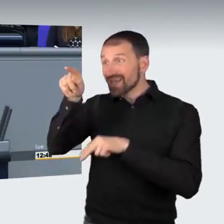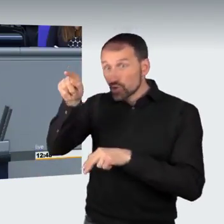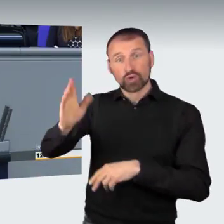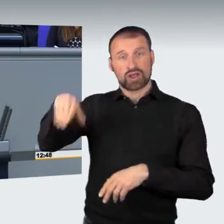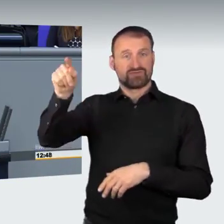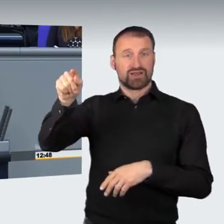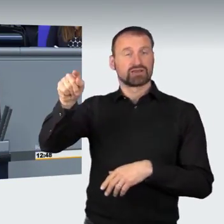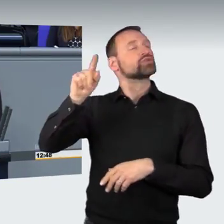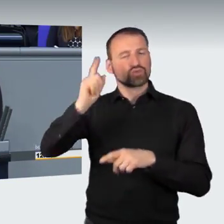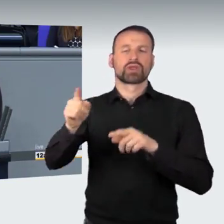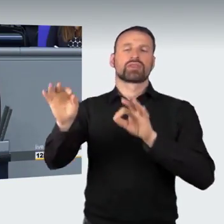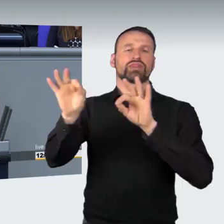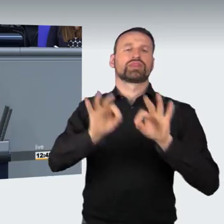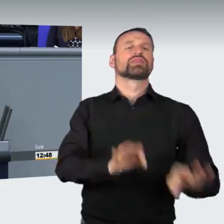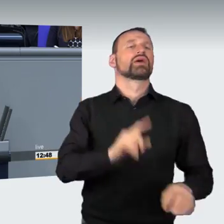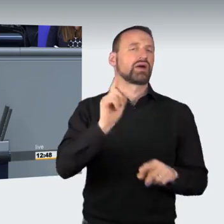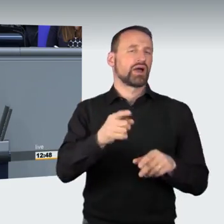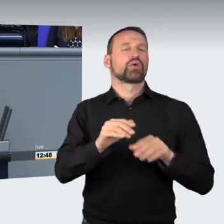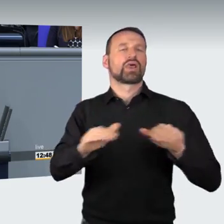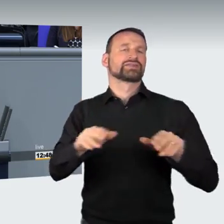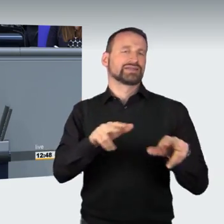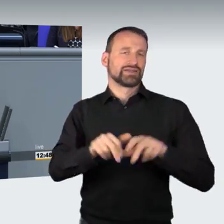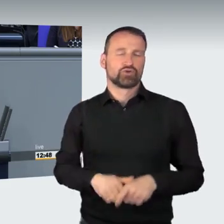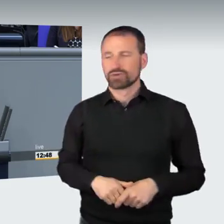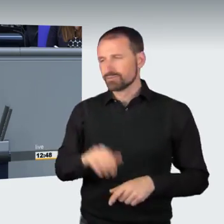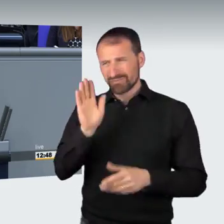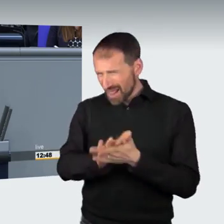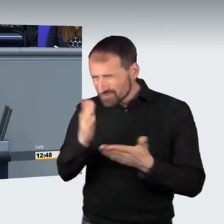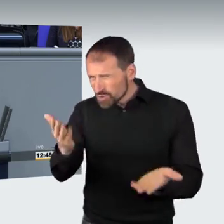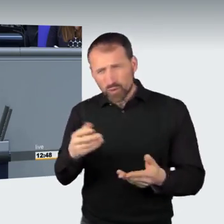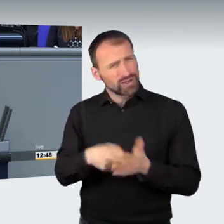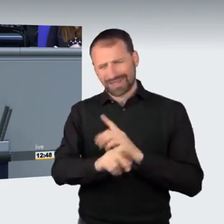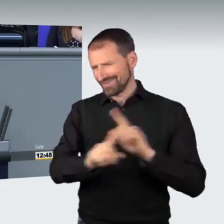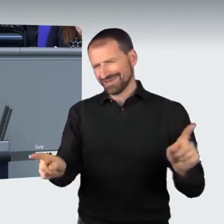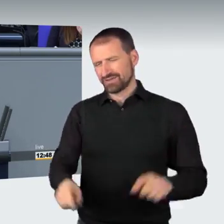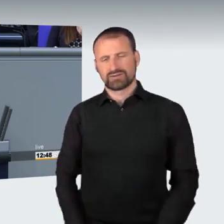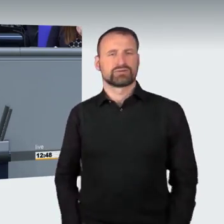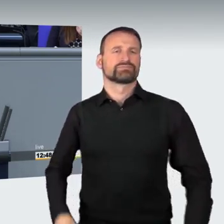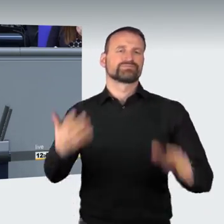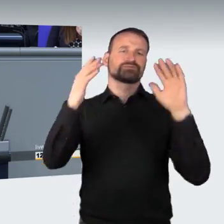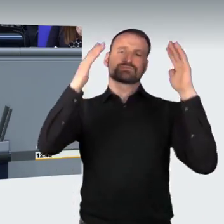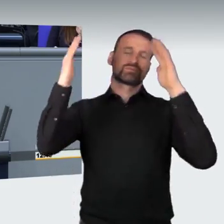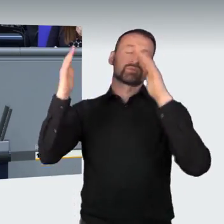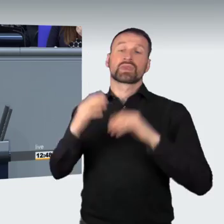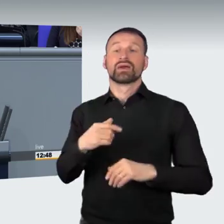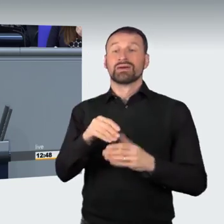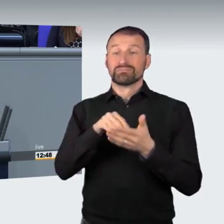Die sogenannte Mietpreisbremse der Großen Koalition ist, wie das Beispiel München zeigt, ein nahezu wirkungsloses Instrument,